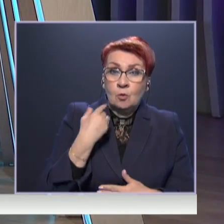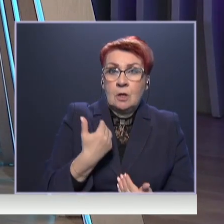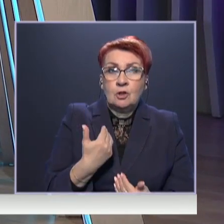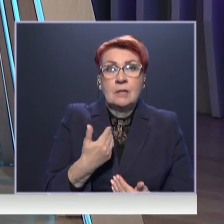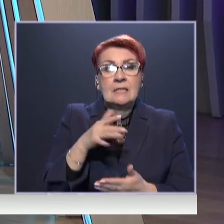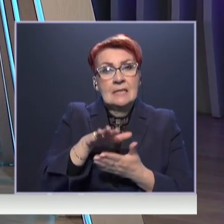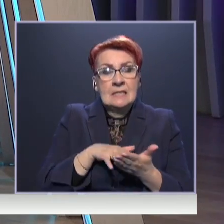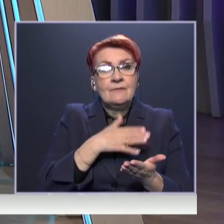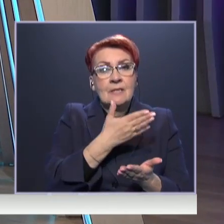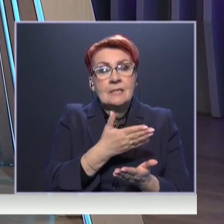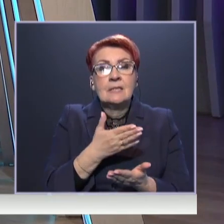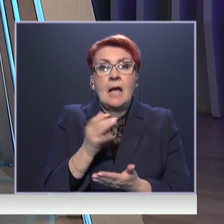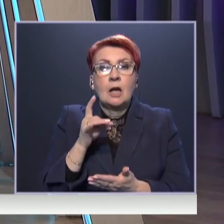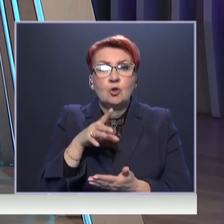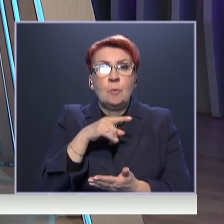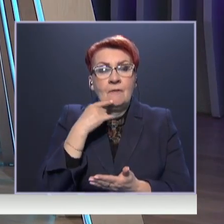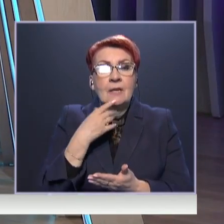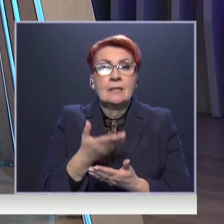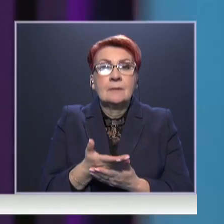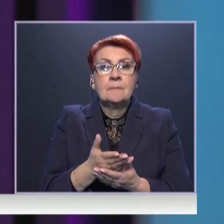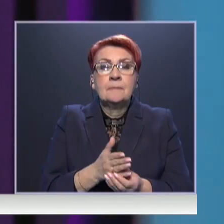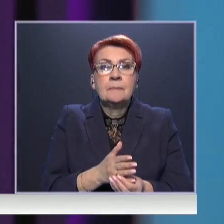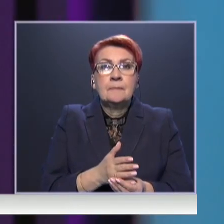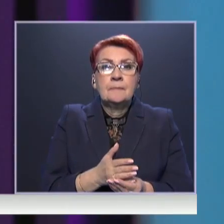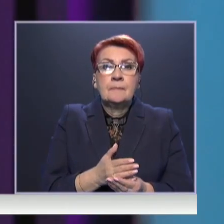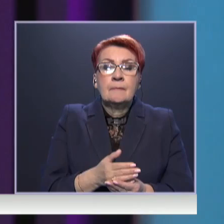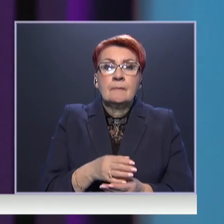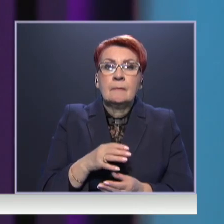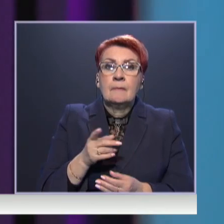э-э про э-э правительственных СМИ каждый день дают новости